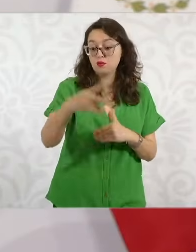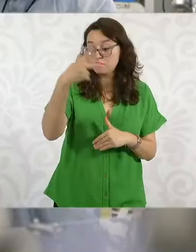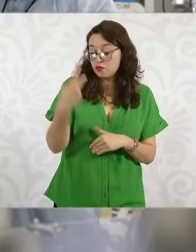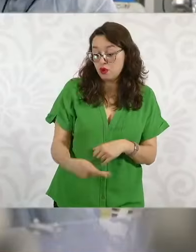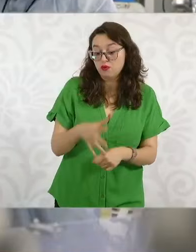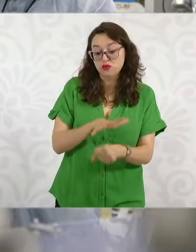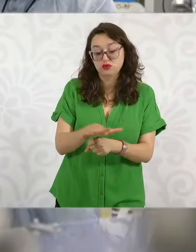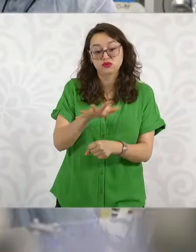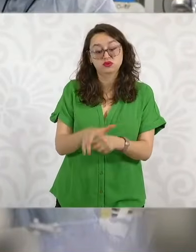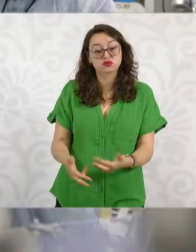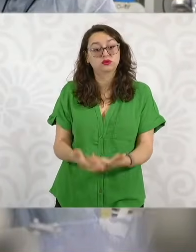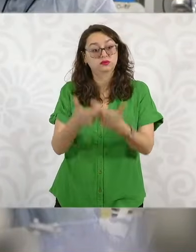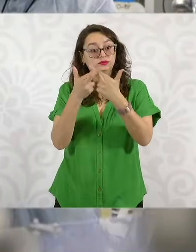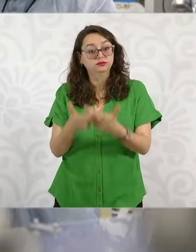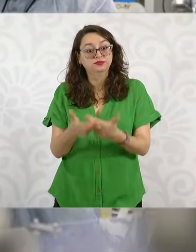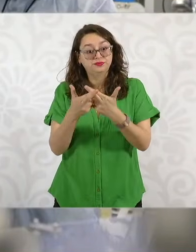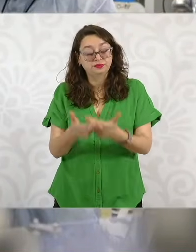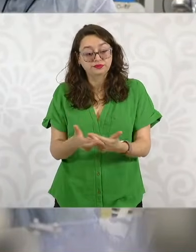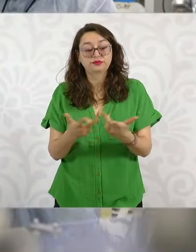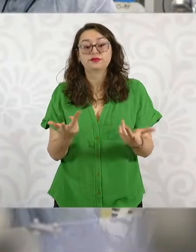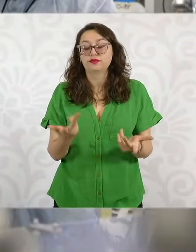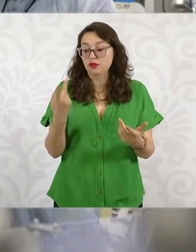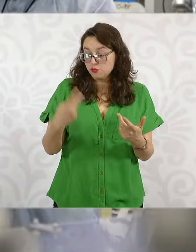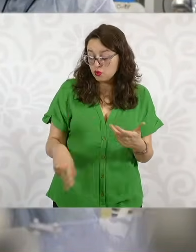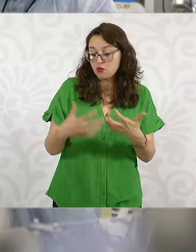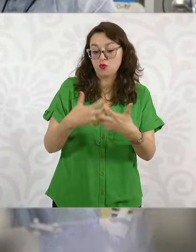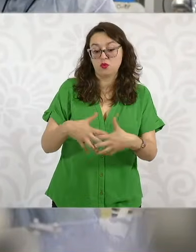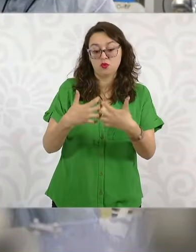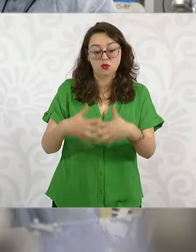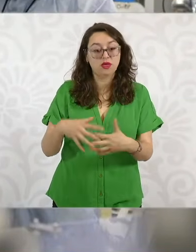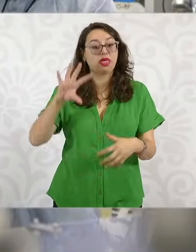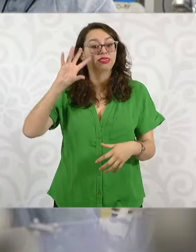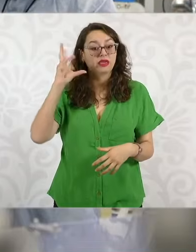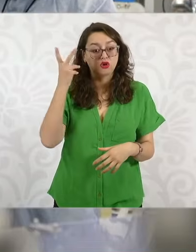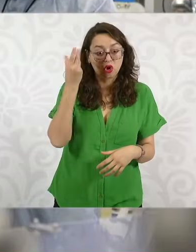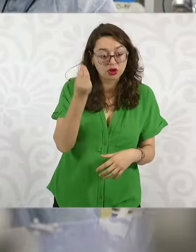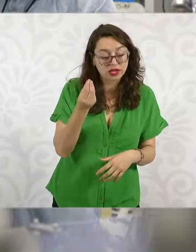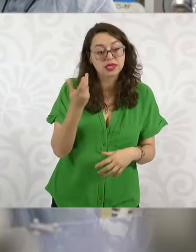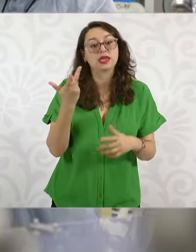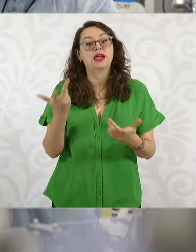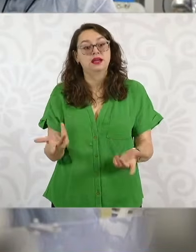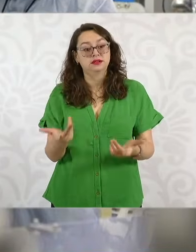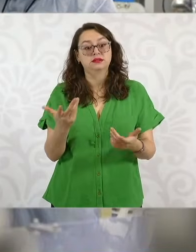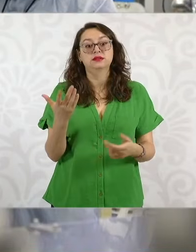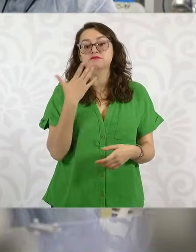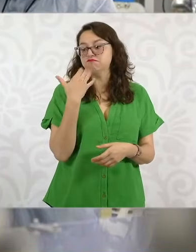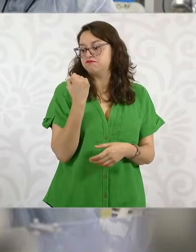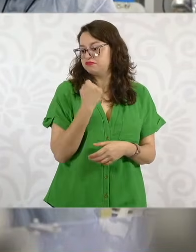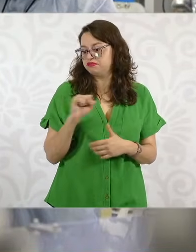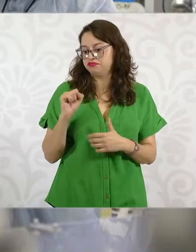del país con infraestructura propia, transferencia tecnológica, generación de capacidades y empleo